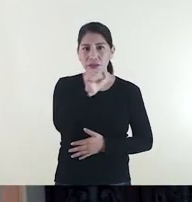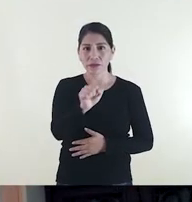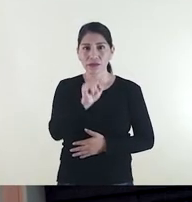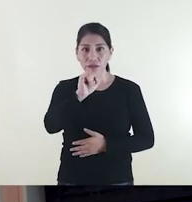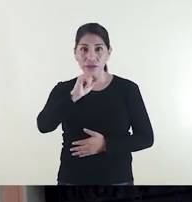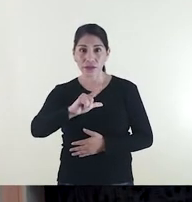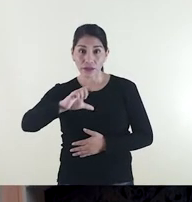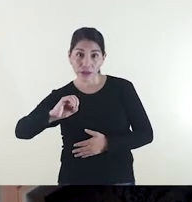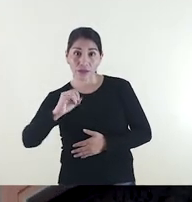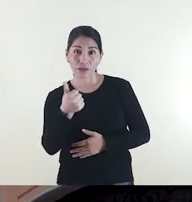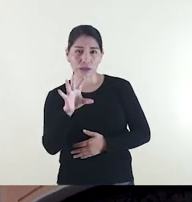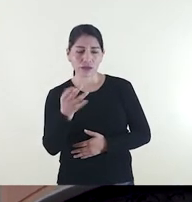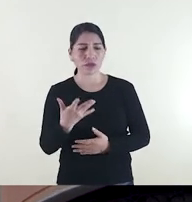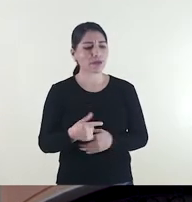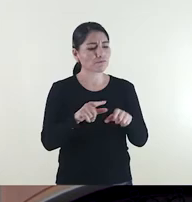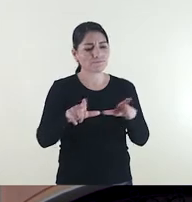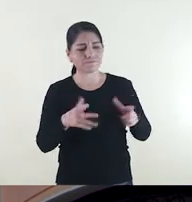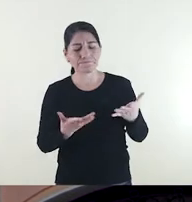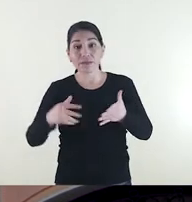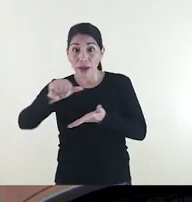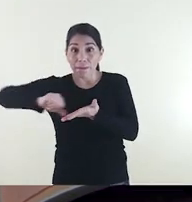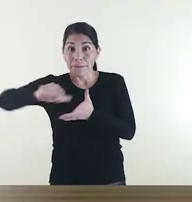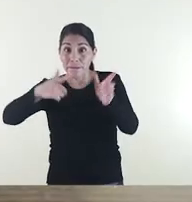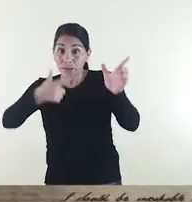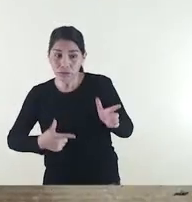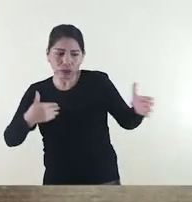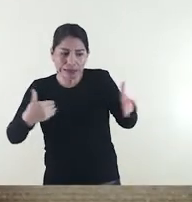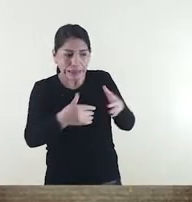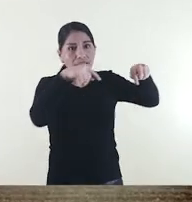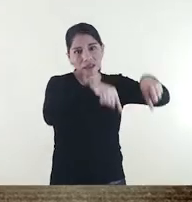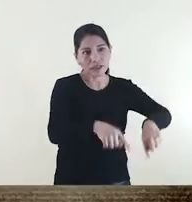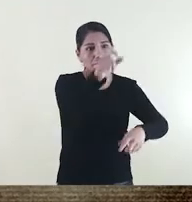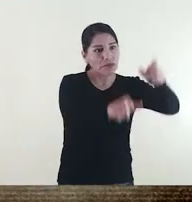del siglo XIX requirió de un local cercano a la Plaza de Armas y que sea más eficiente